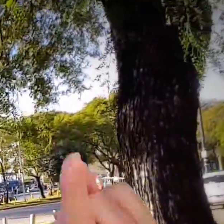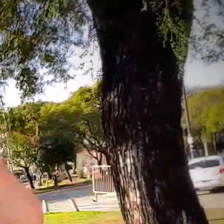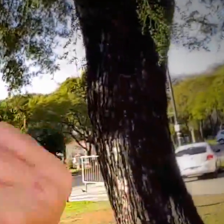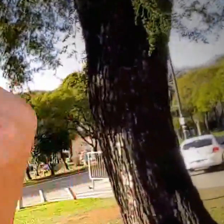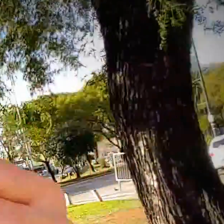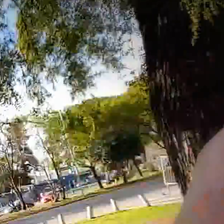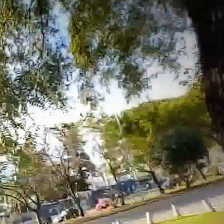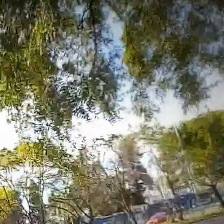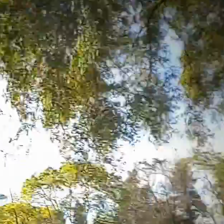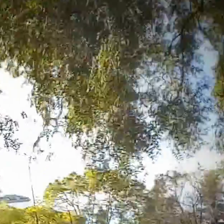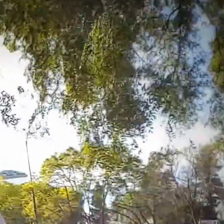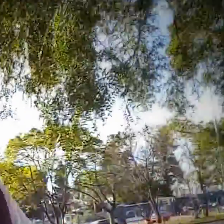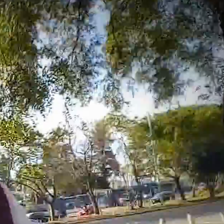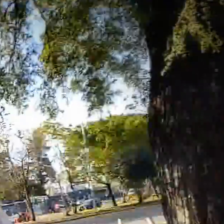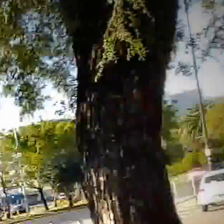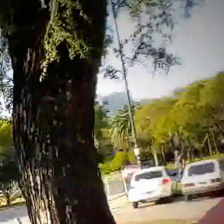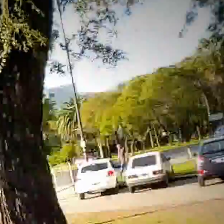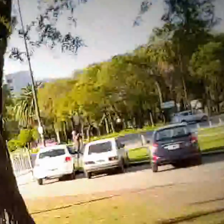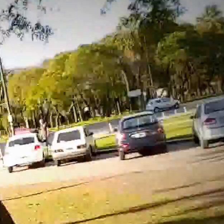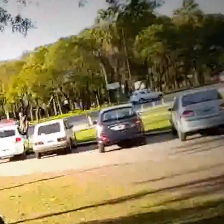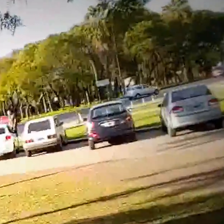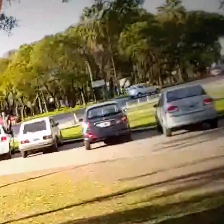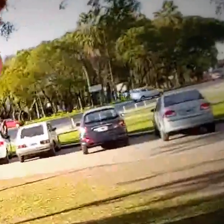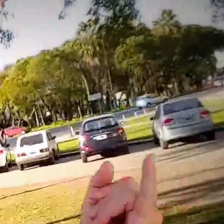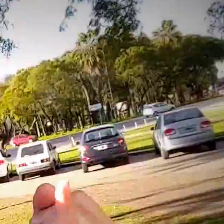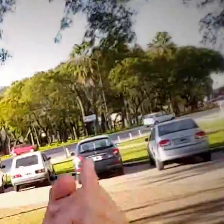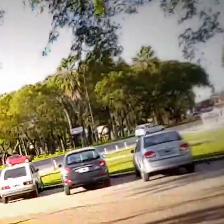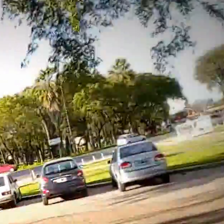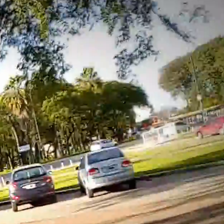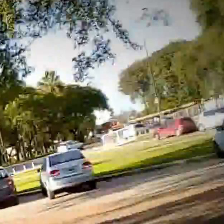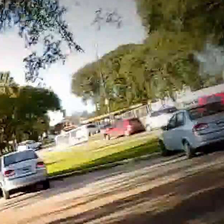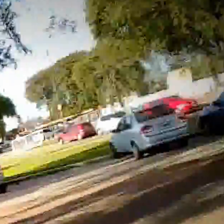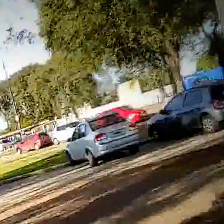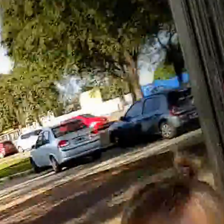Ya entendí y ahora le van a explicar... Explícales...